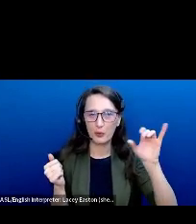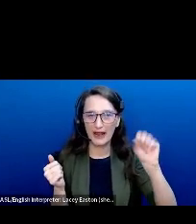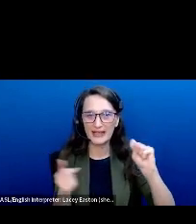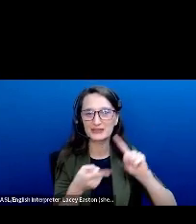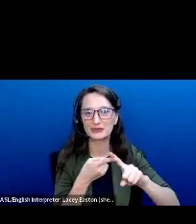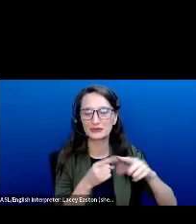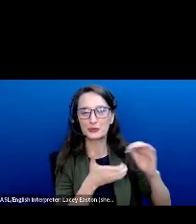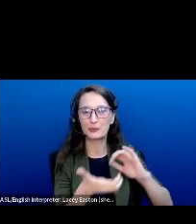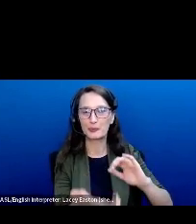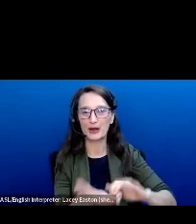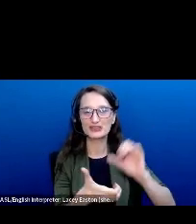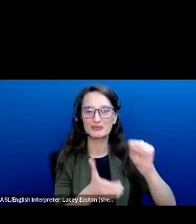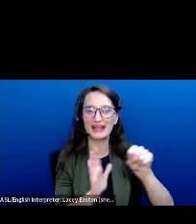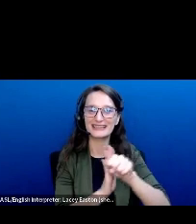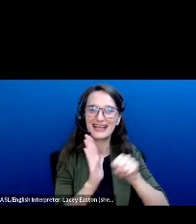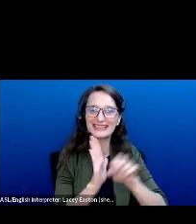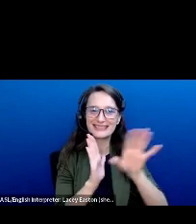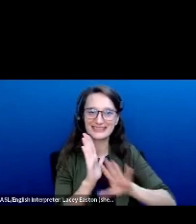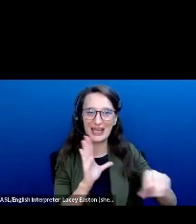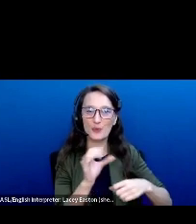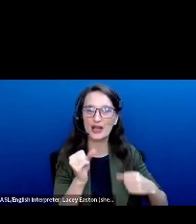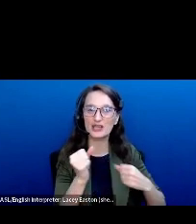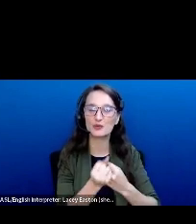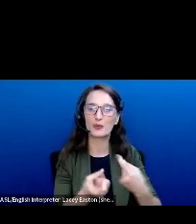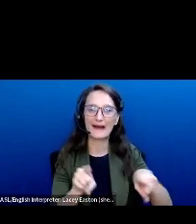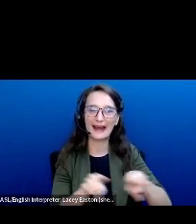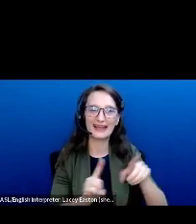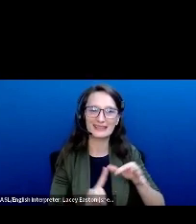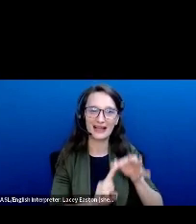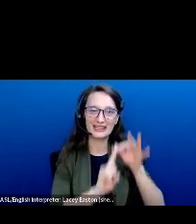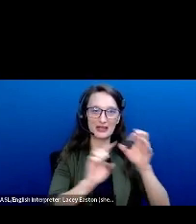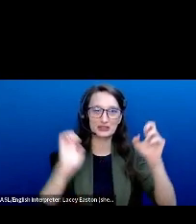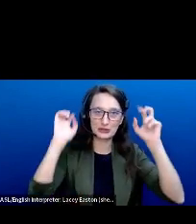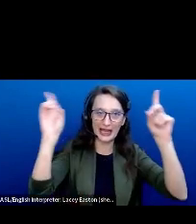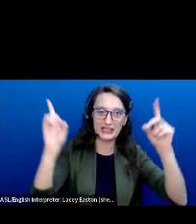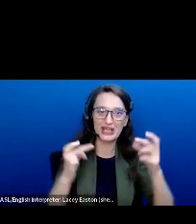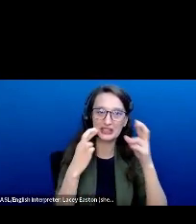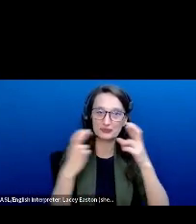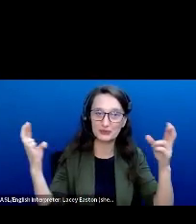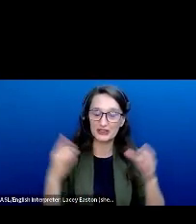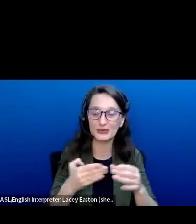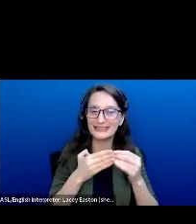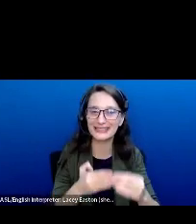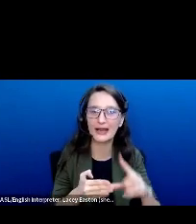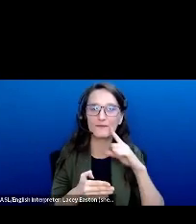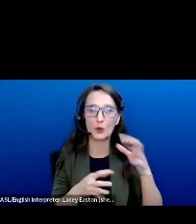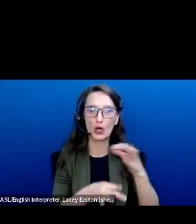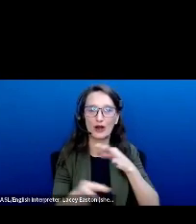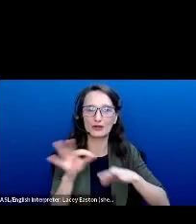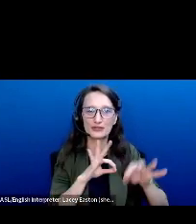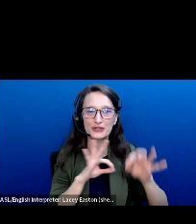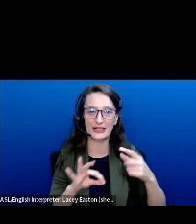apoyo como recurso de educación especial. Líder en resolución alternativa de disputas y prevención.